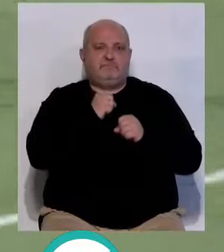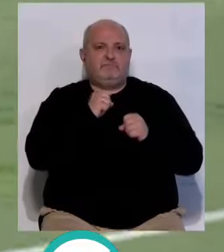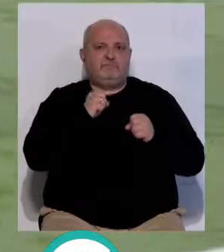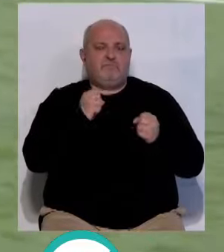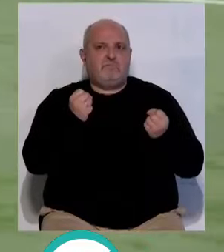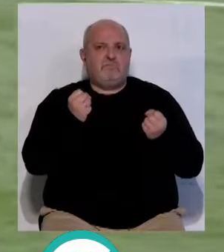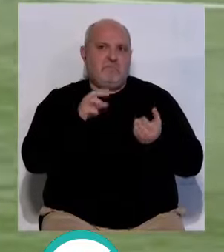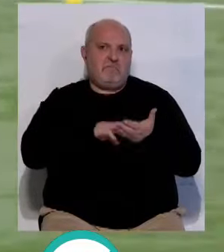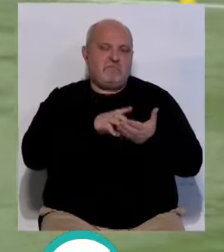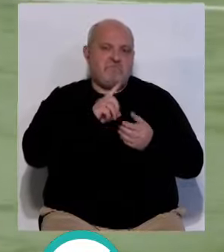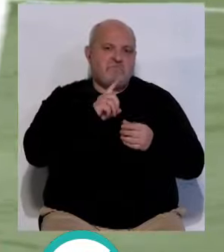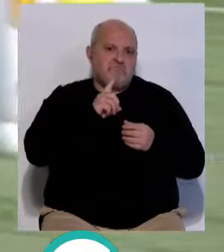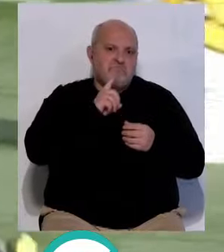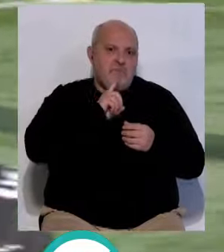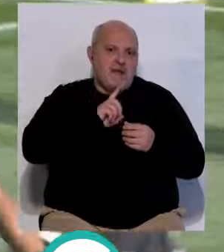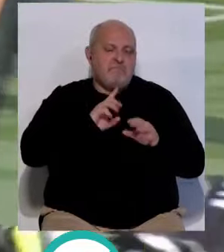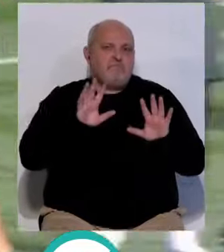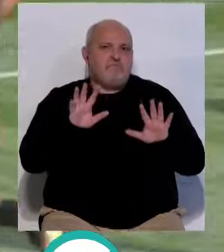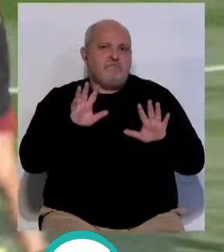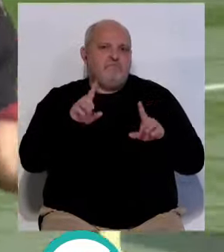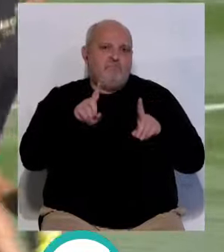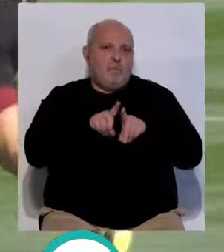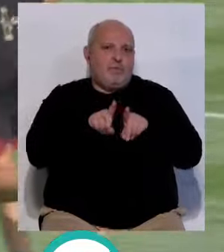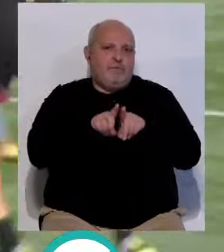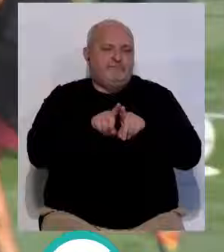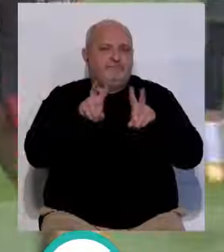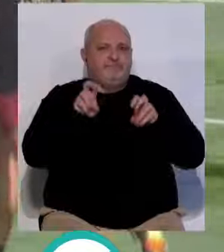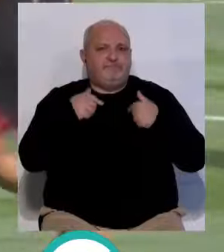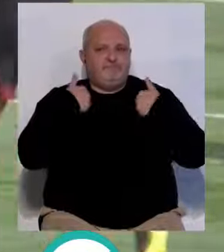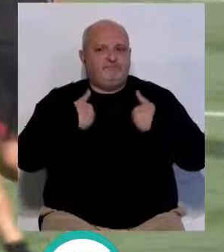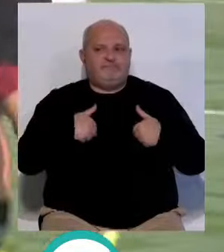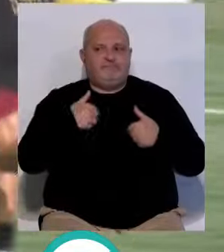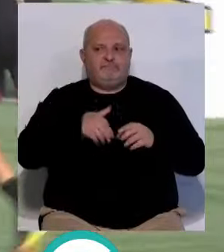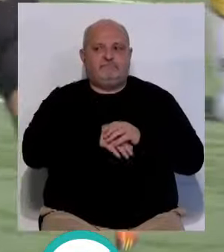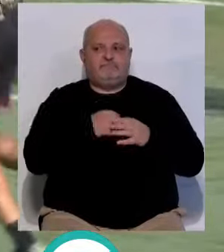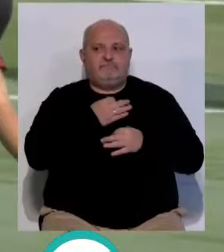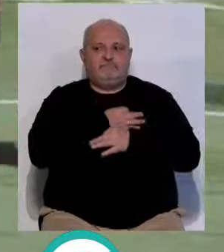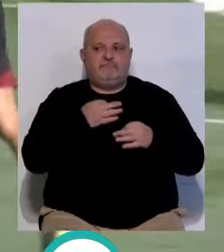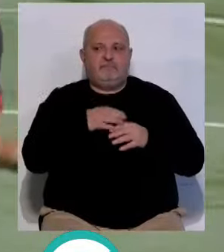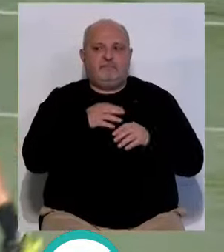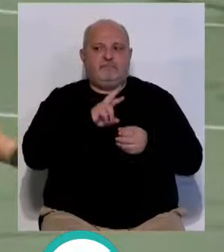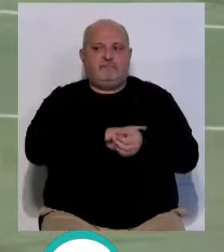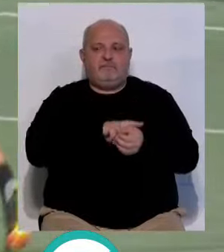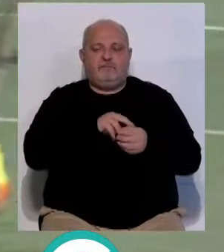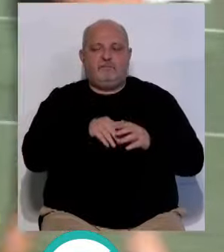bien pero claro tiene que estar en una forma física perfecta para rendir rub Tú decías antes